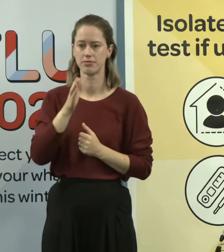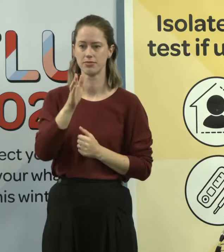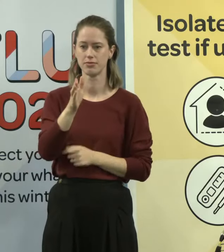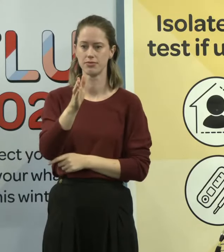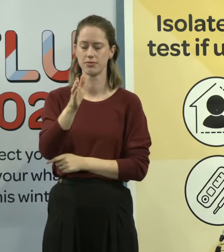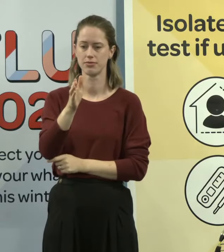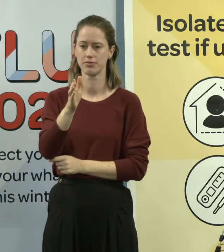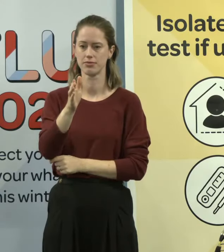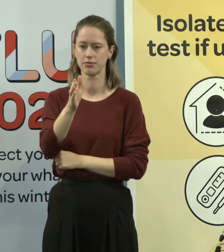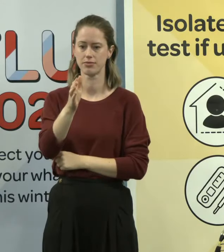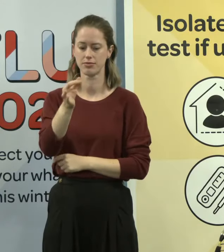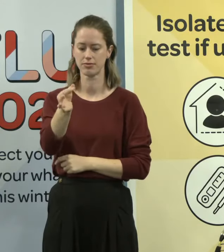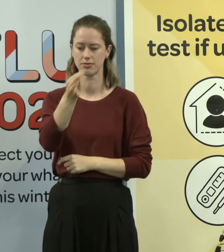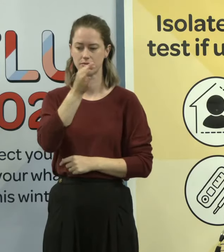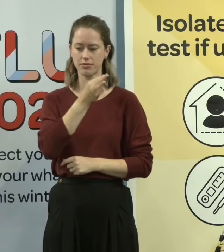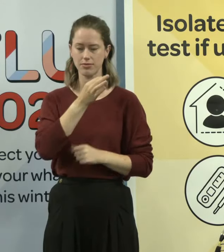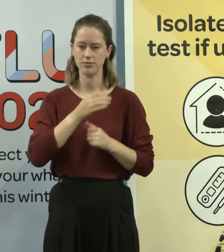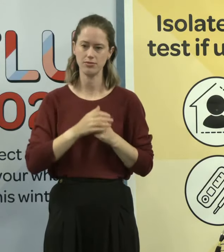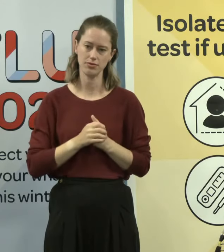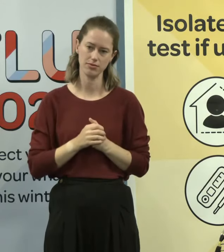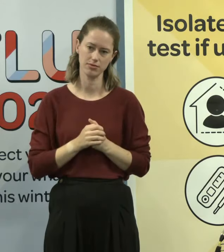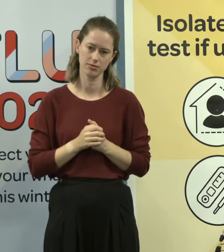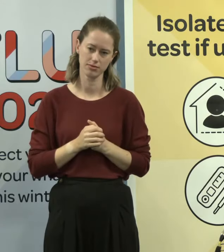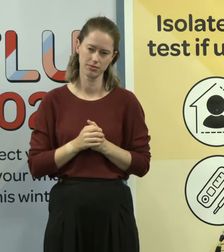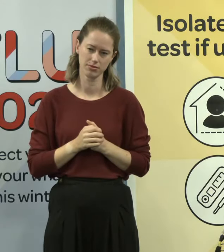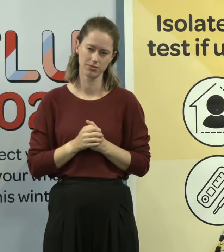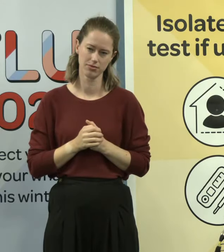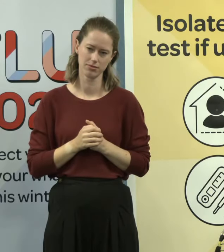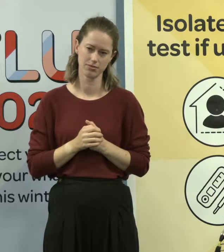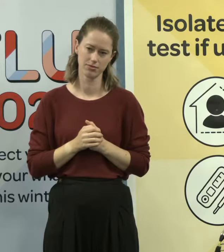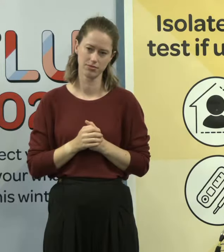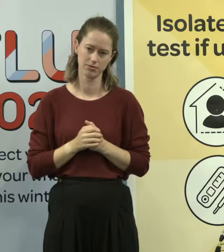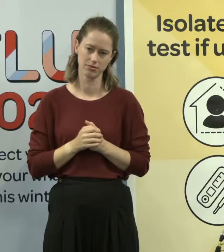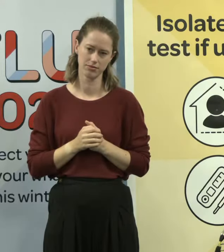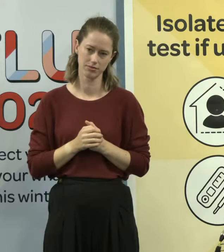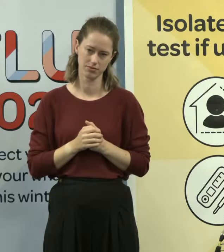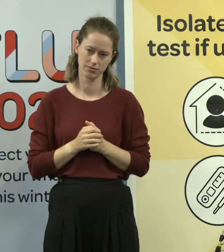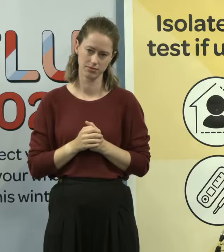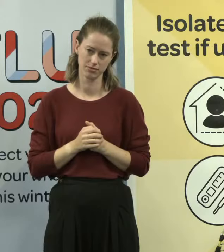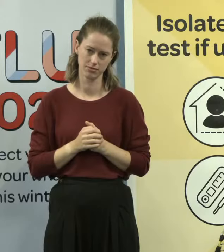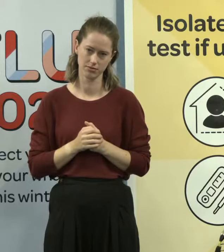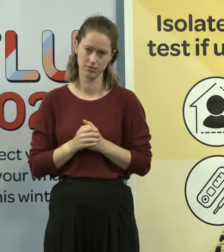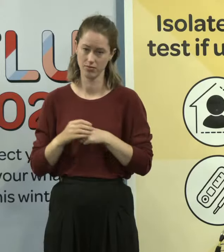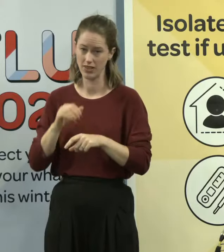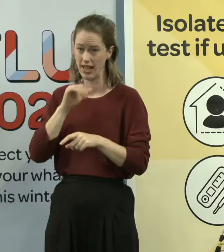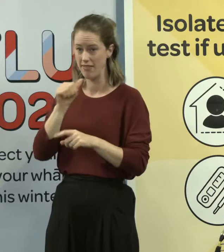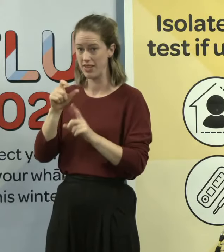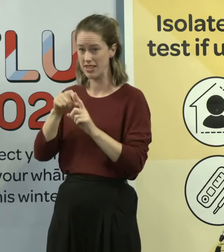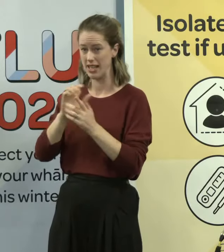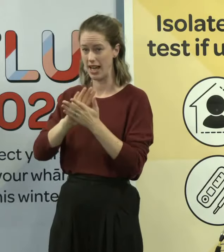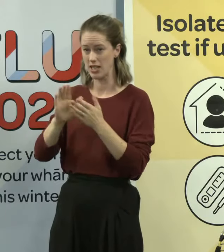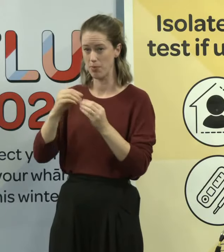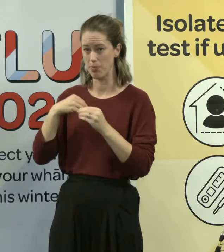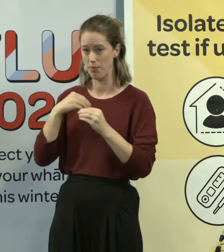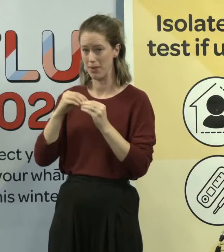te pupuri i nga mea kua whakaritea tiaki, e rua troro waho me te tiaki i